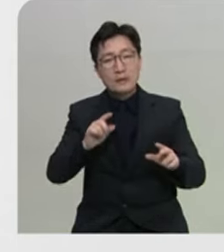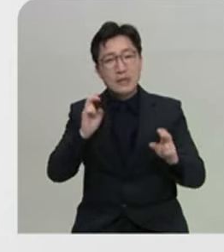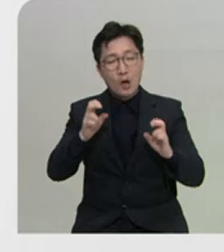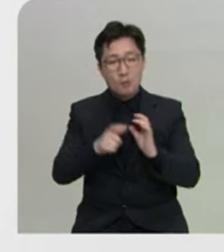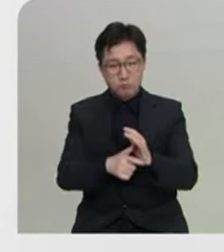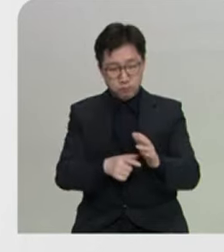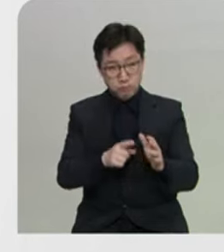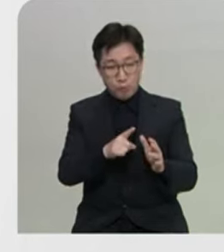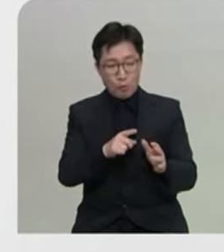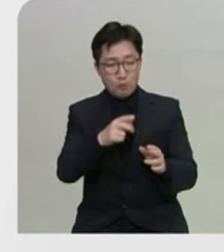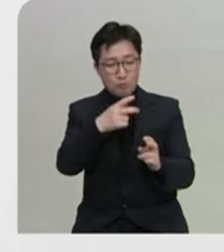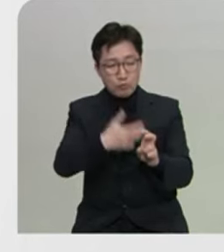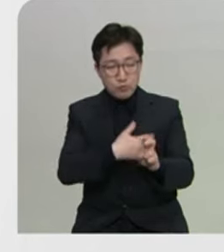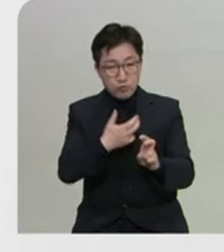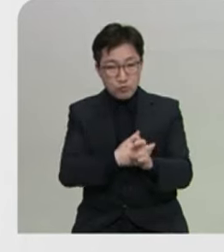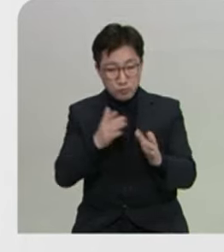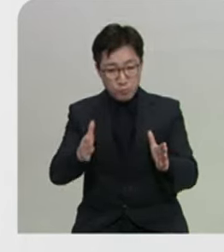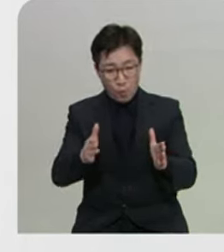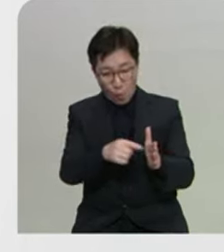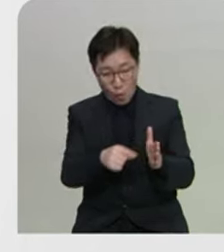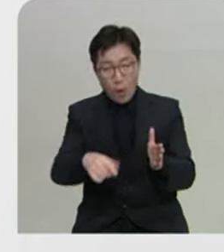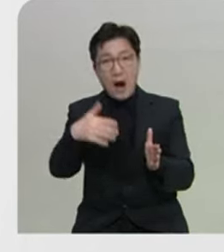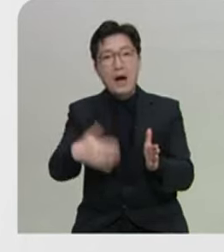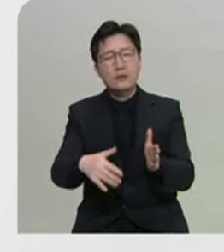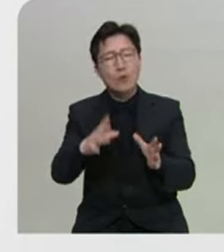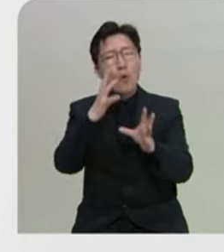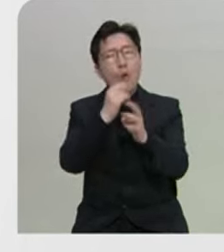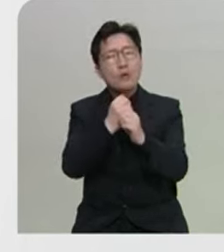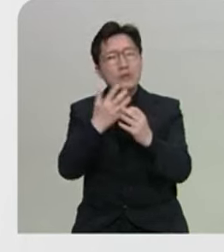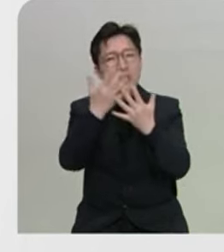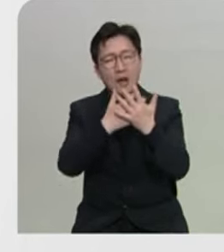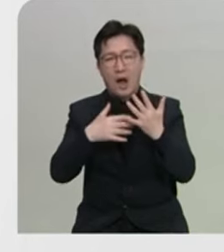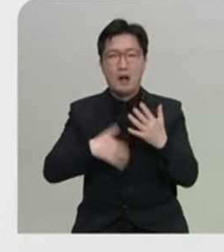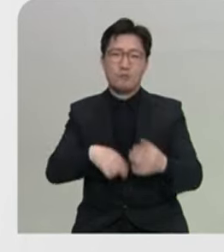성주 구간은 뒷순위로 밀려 언제 시작될지도 모릅니다.